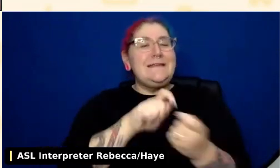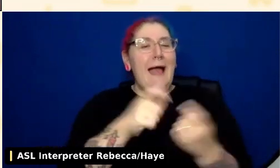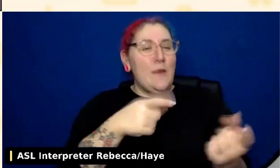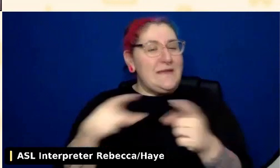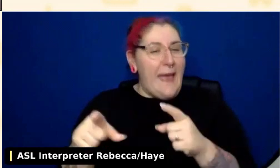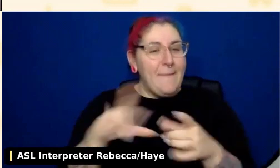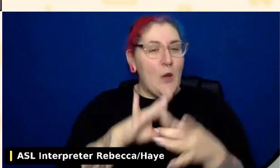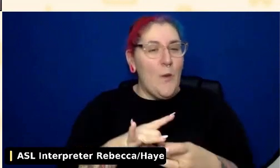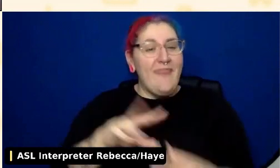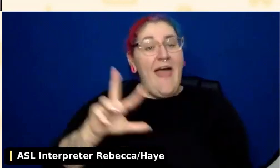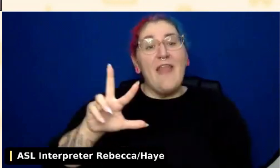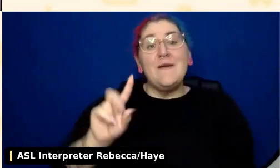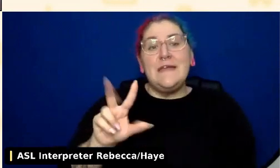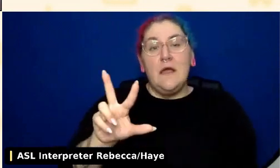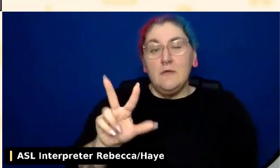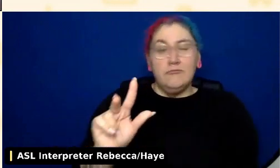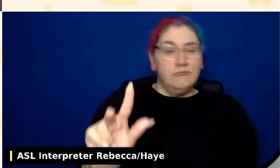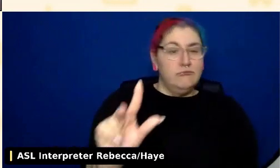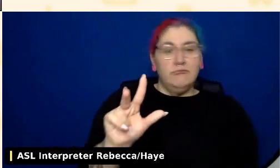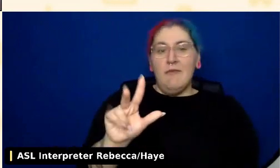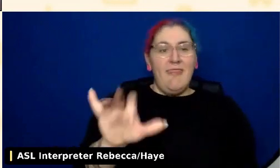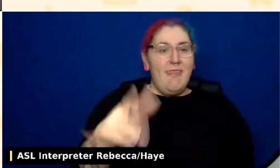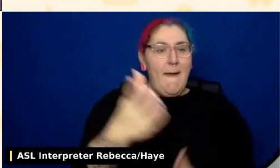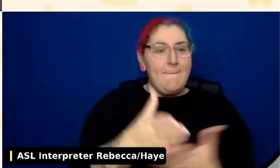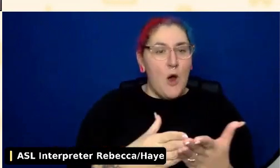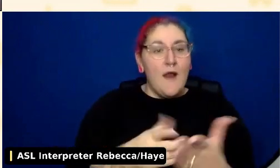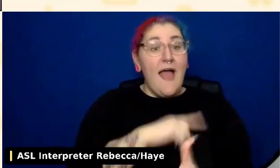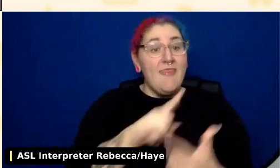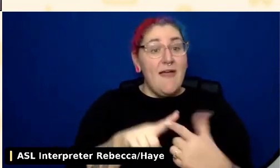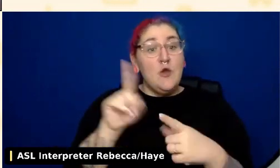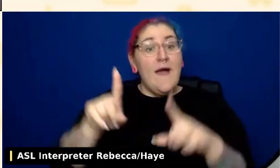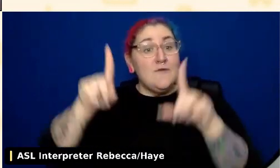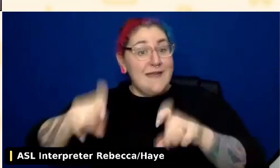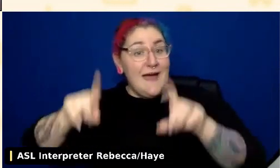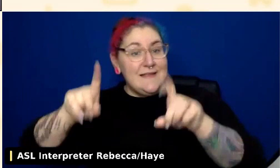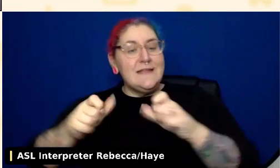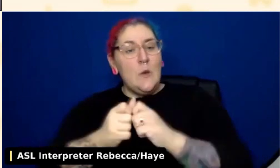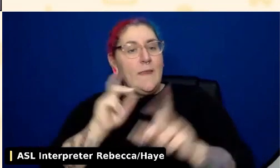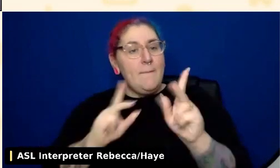Y luego diría que ese tipo de cosas, probablemente las tengas para que el usuario pruebe y obtenga comentarios sobre si causa problemas para la gente.